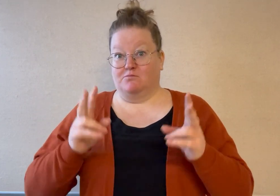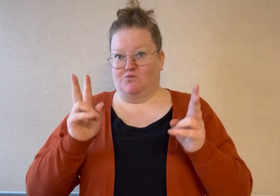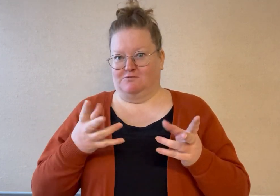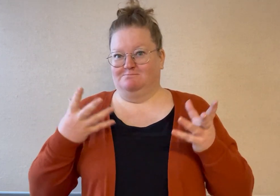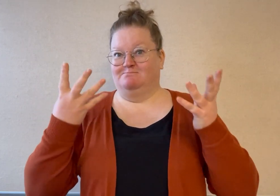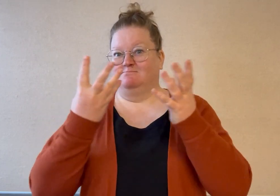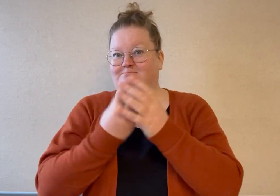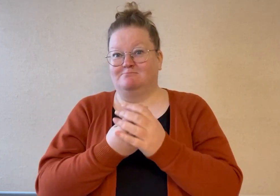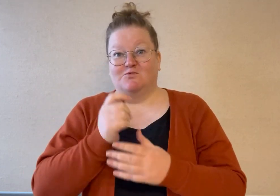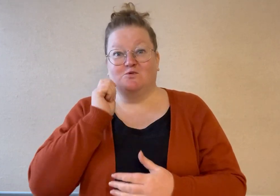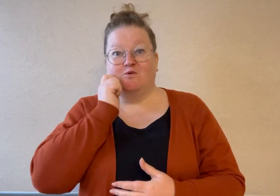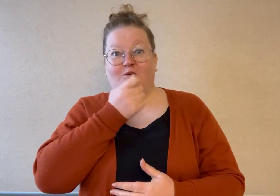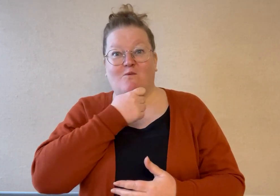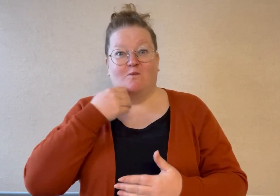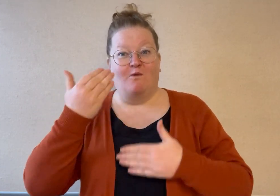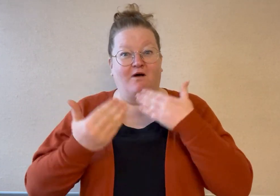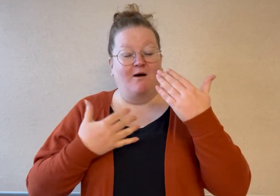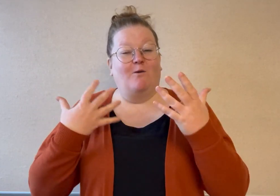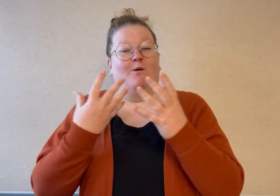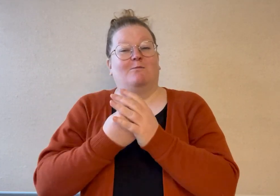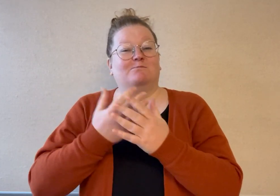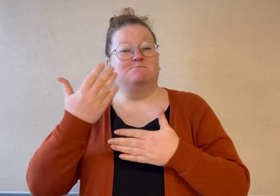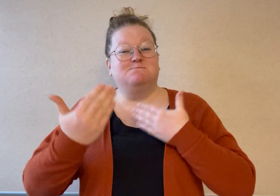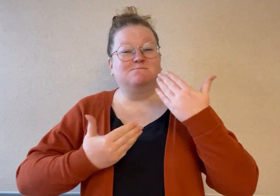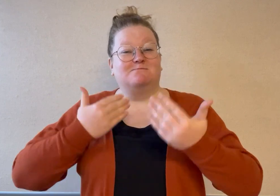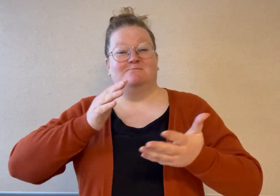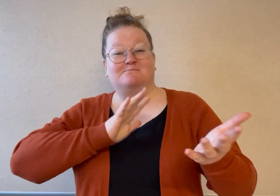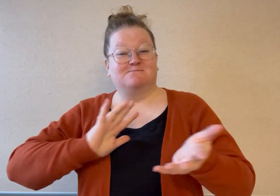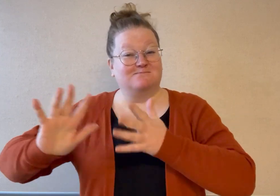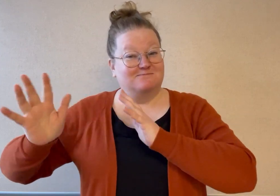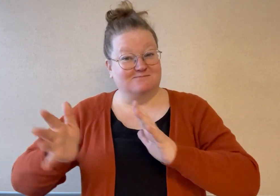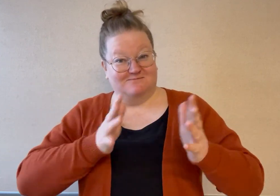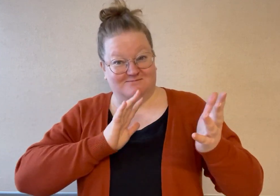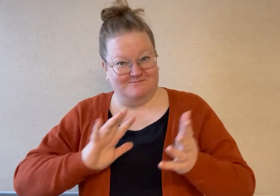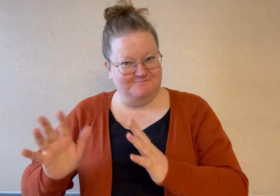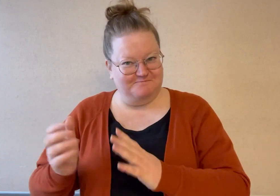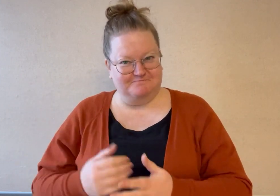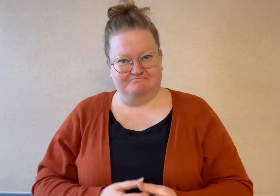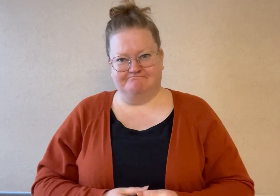Laulamme myös joululauluja yhdessä viittoen!